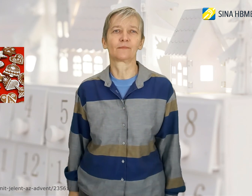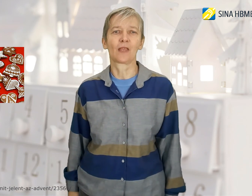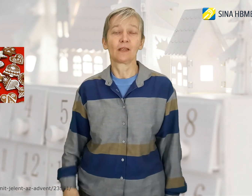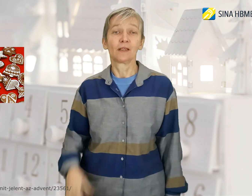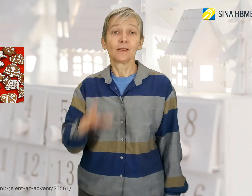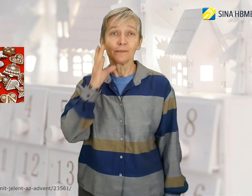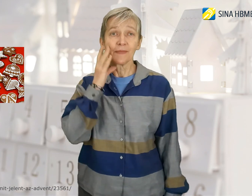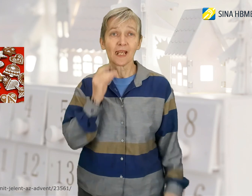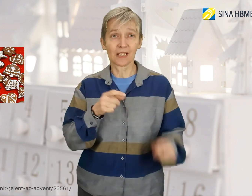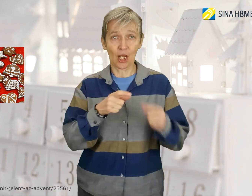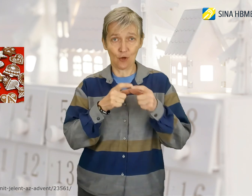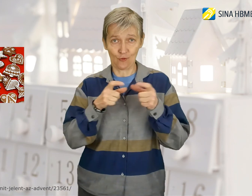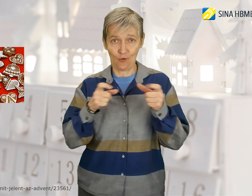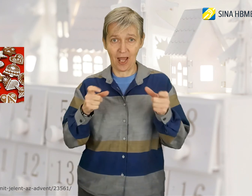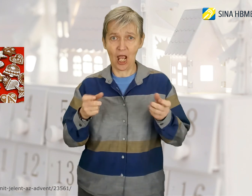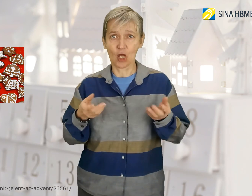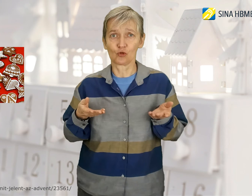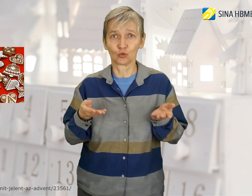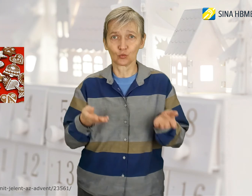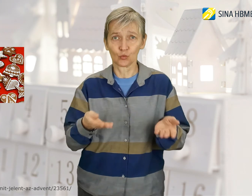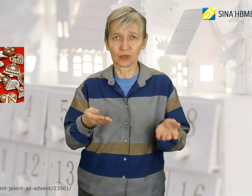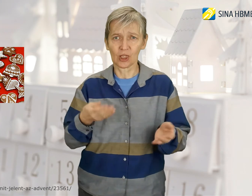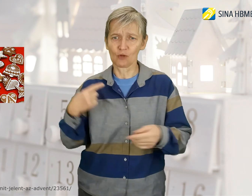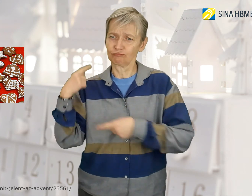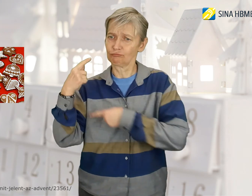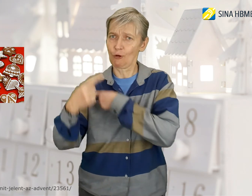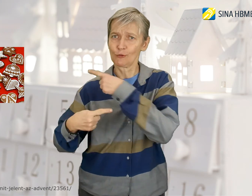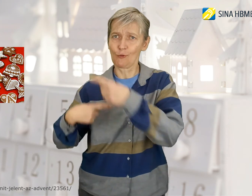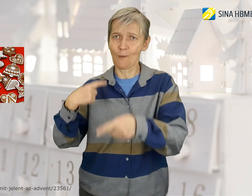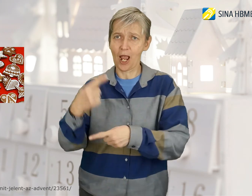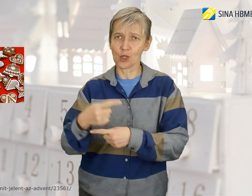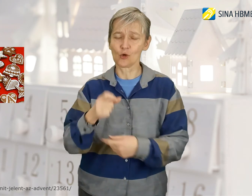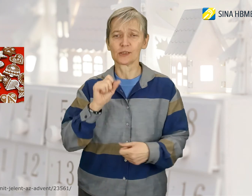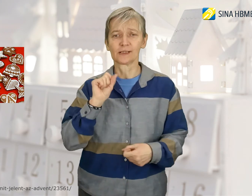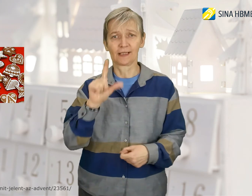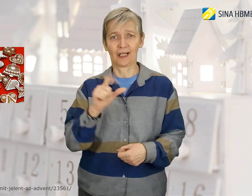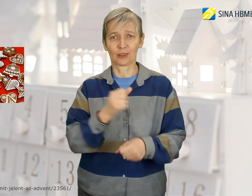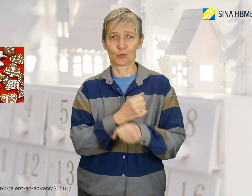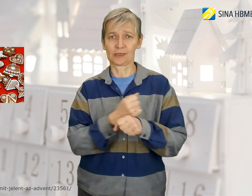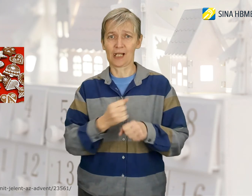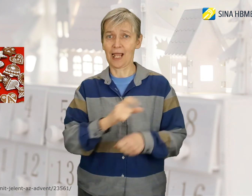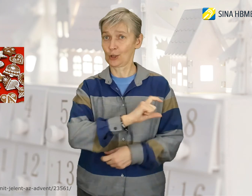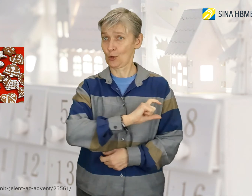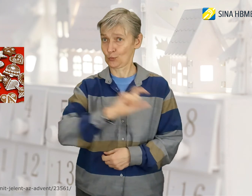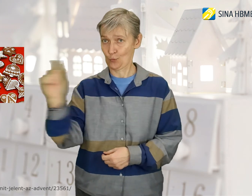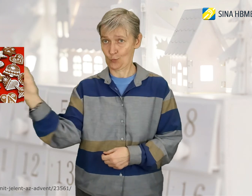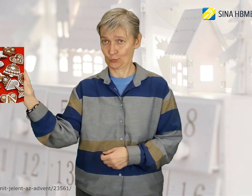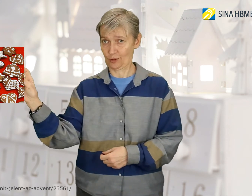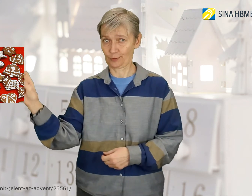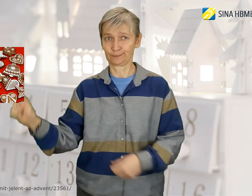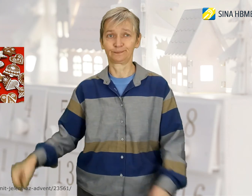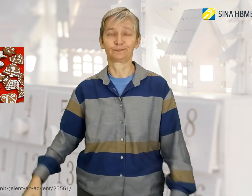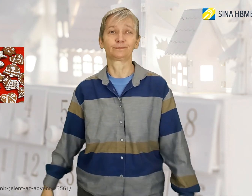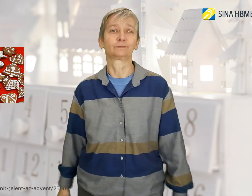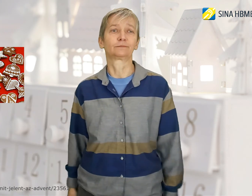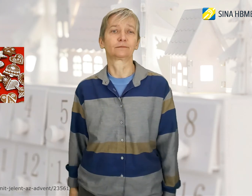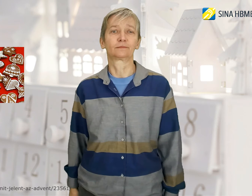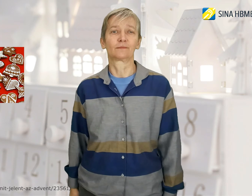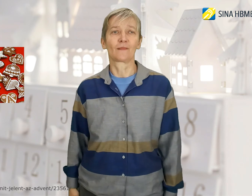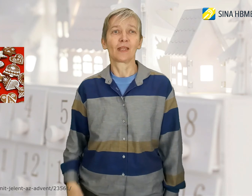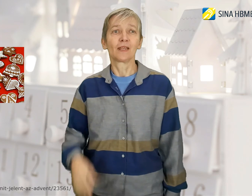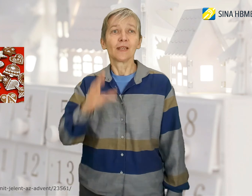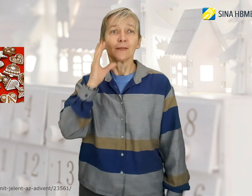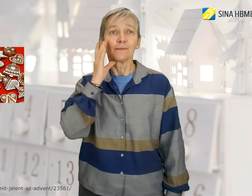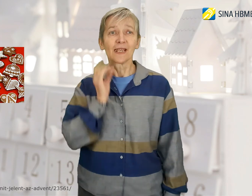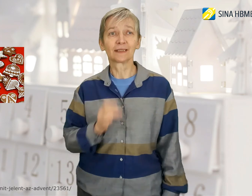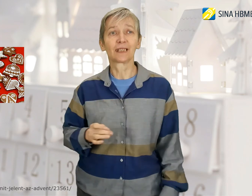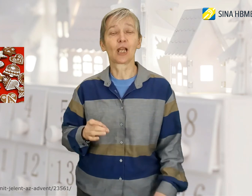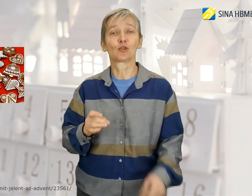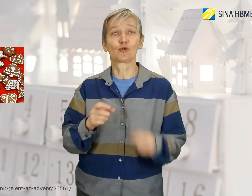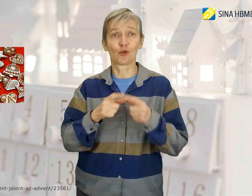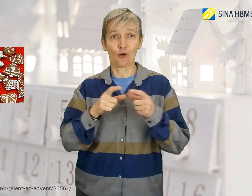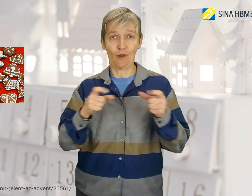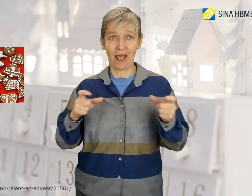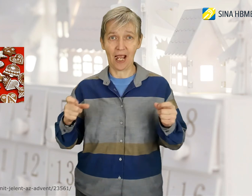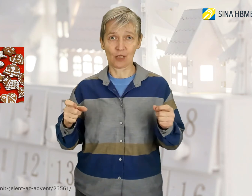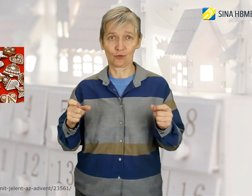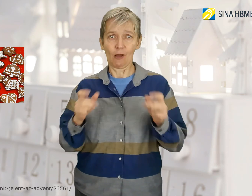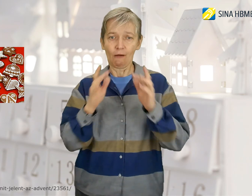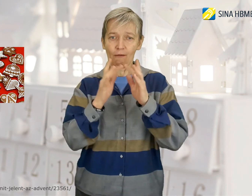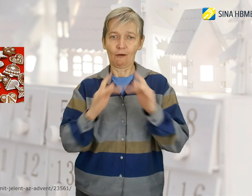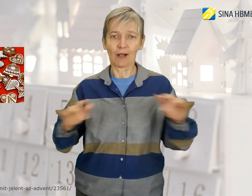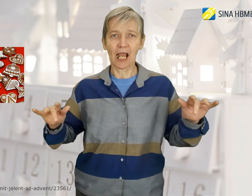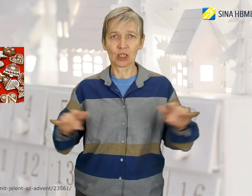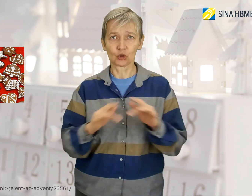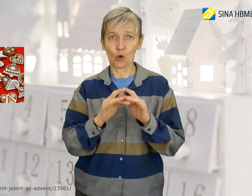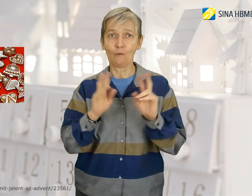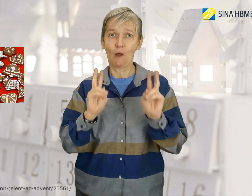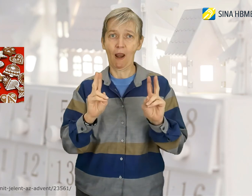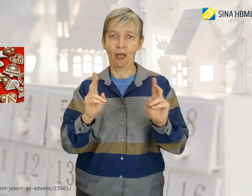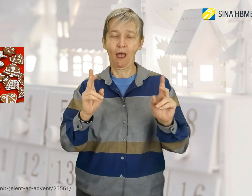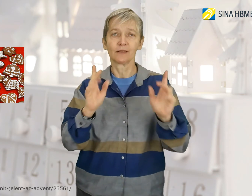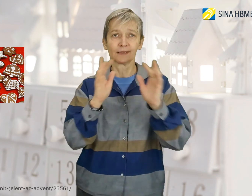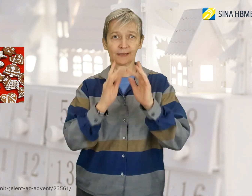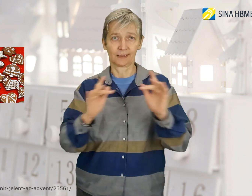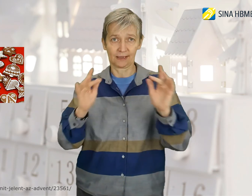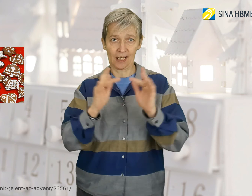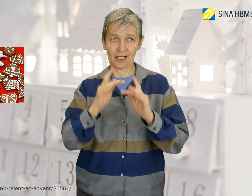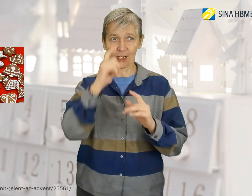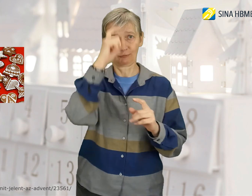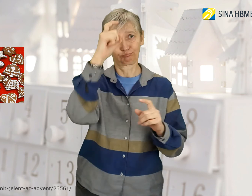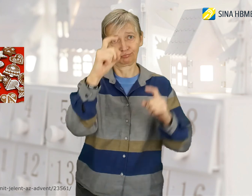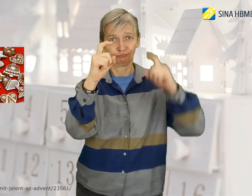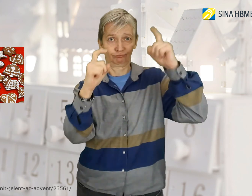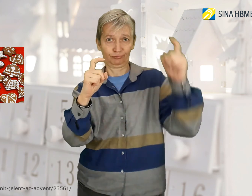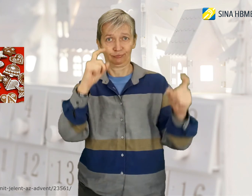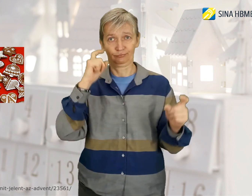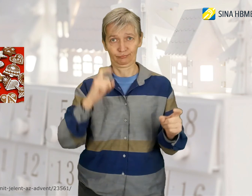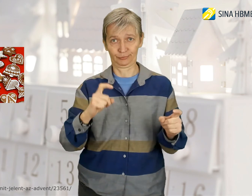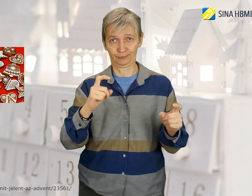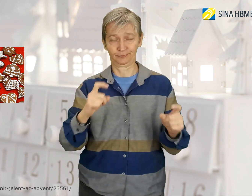A mézeskalács sütésének hagyománya a 12. századig vezethető vissza. Mézeskaláccsal a karácsonyfát is fel lehet díszíteni.